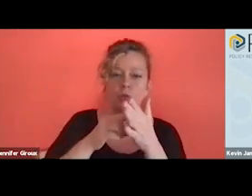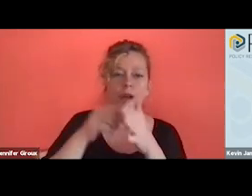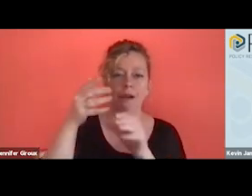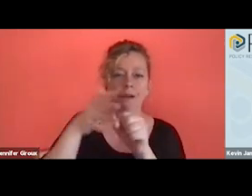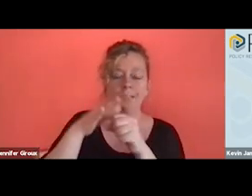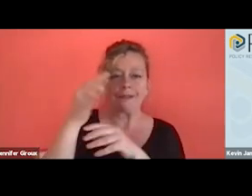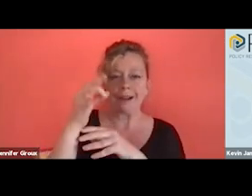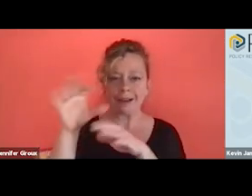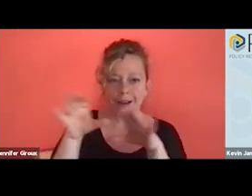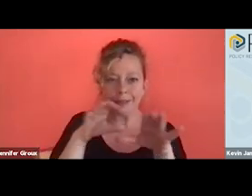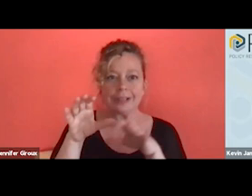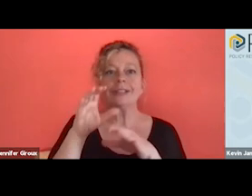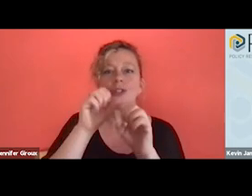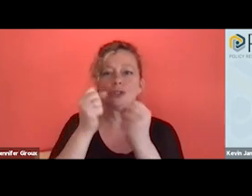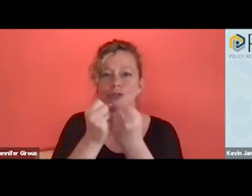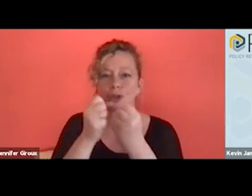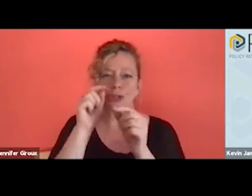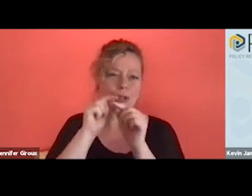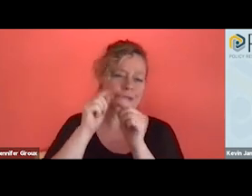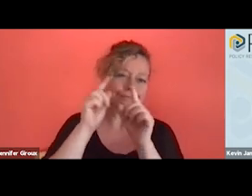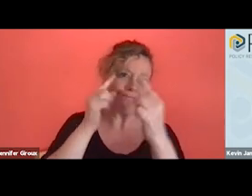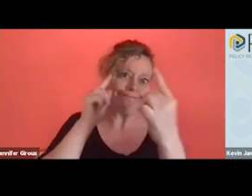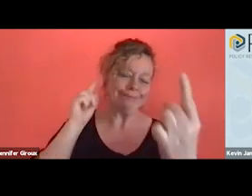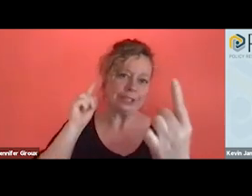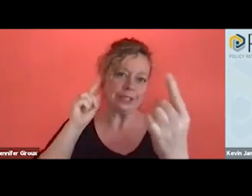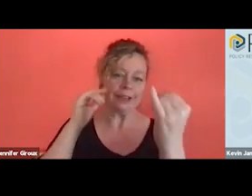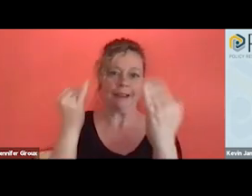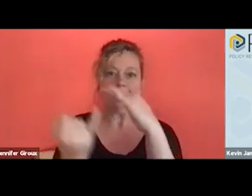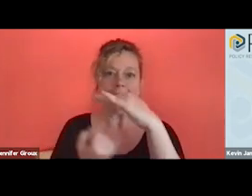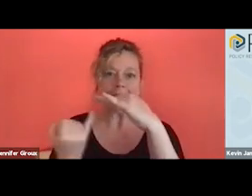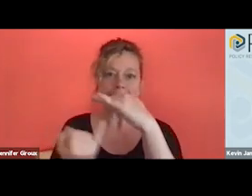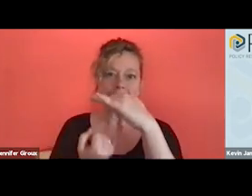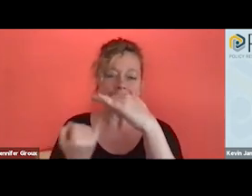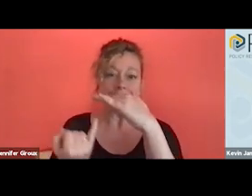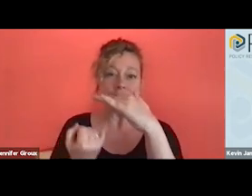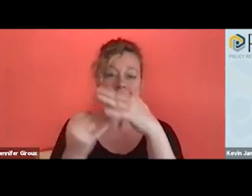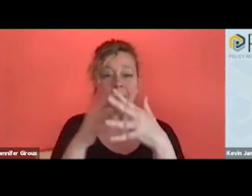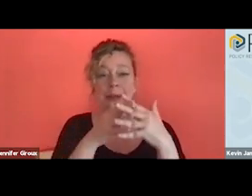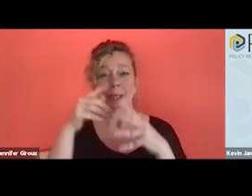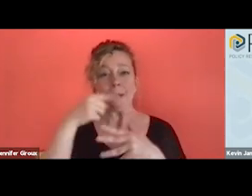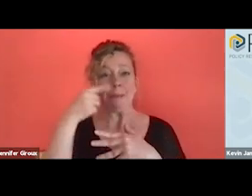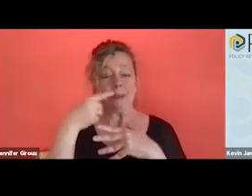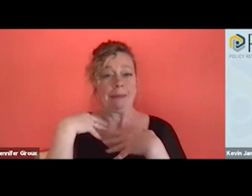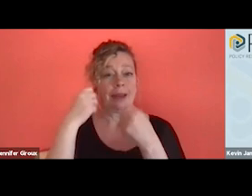como el distanciamiento social, el aislamiento y la cuarentena, pero mientras la salud pública de Estados Unidos se convirtió en una prioridad,